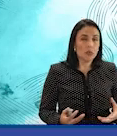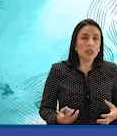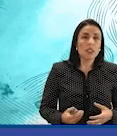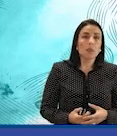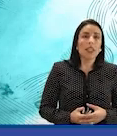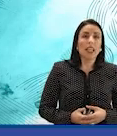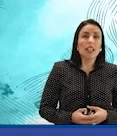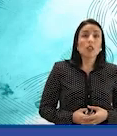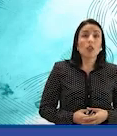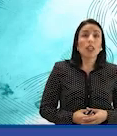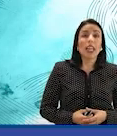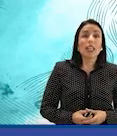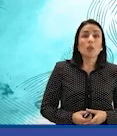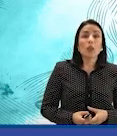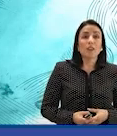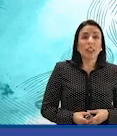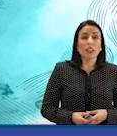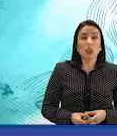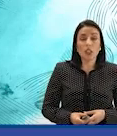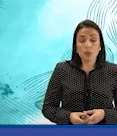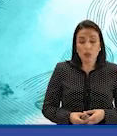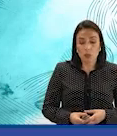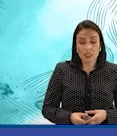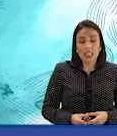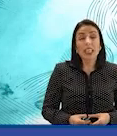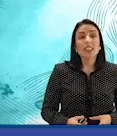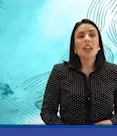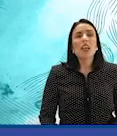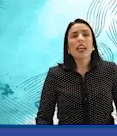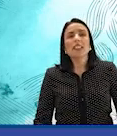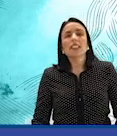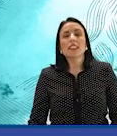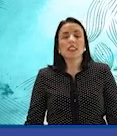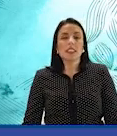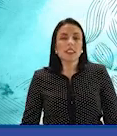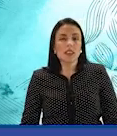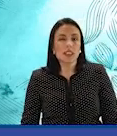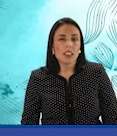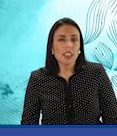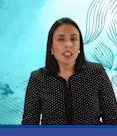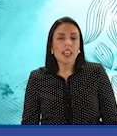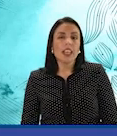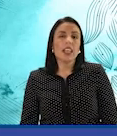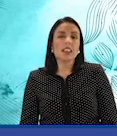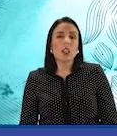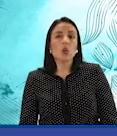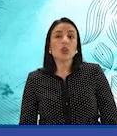las municipalidades son las modificaciones presupuestarias. Estas están establecidas en el artículo